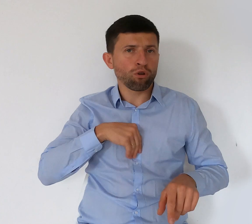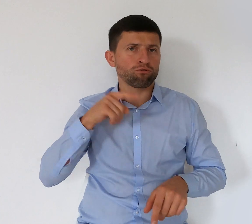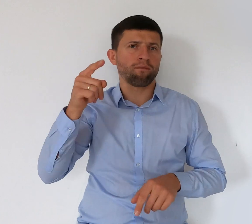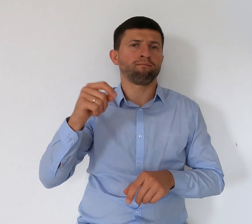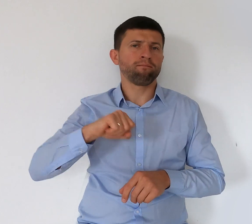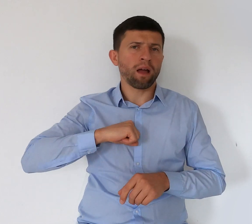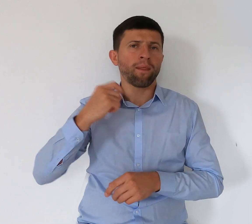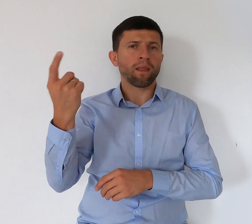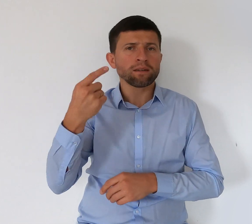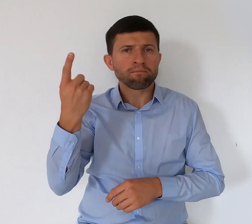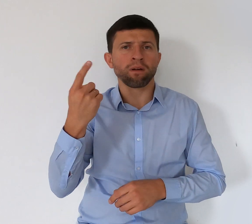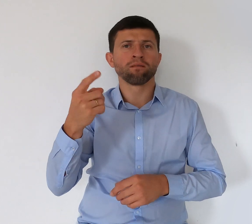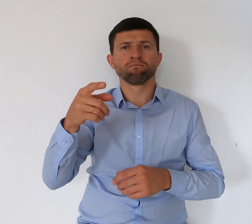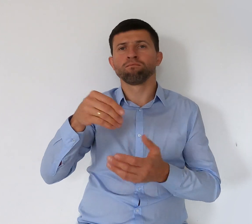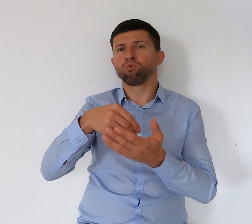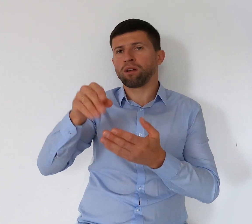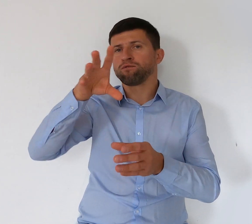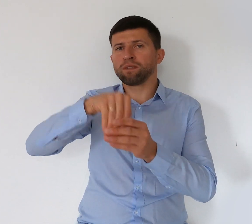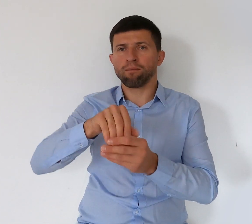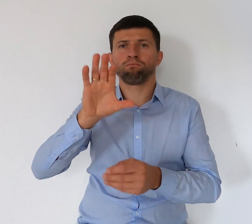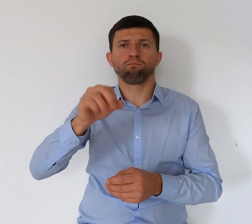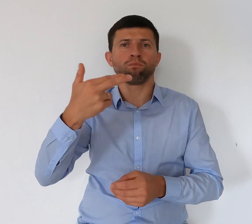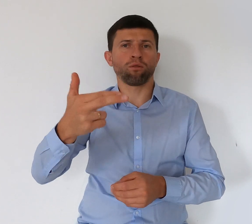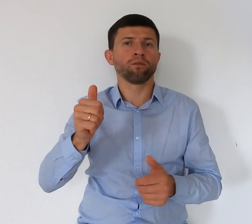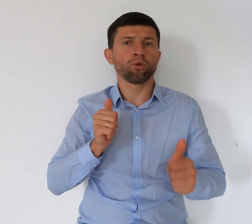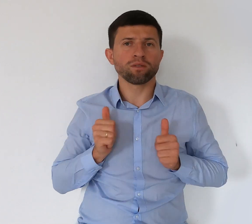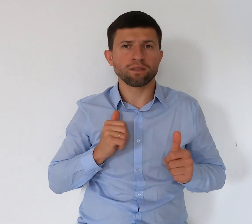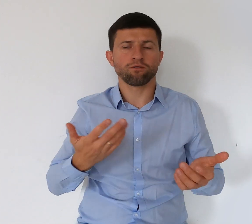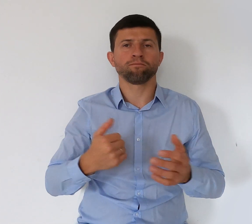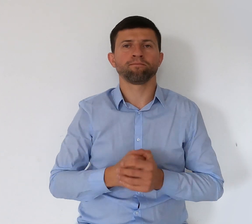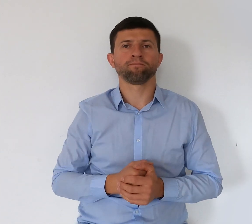gdzie można fajnie spędzić czas, wykorzystując bon turystyczny.